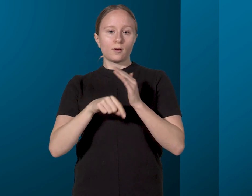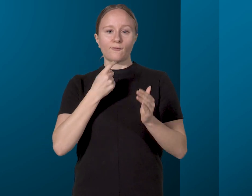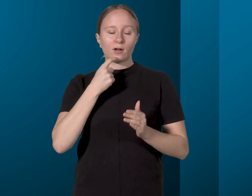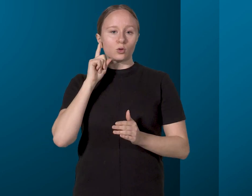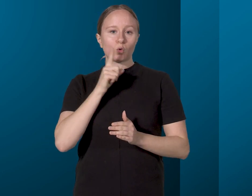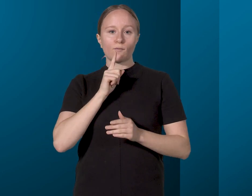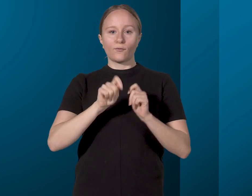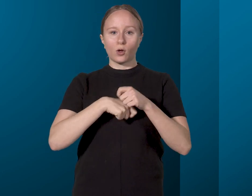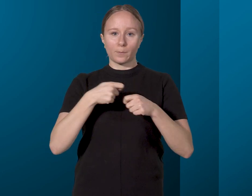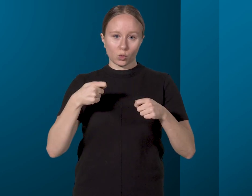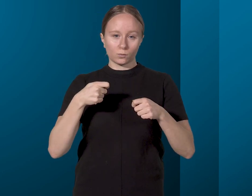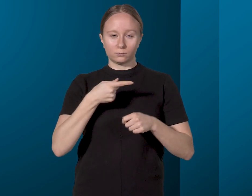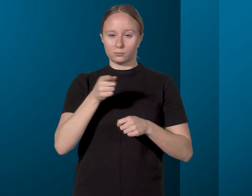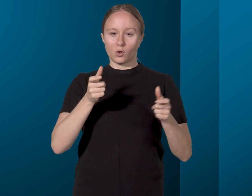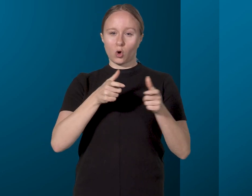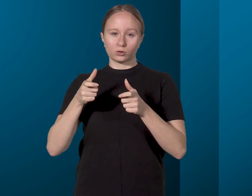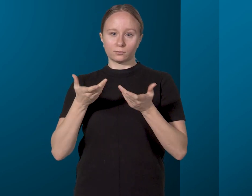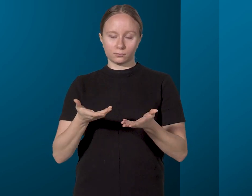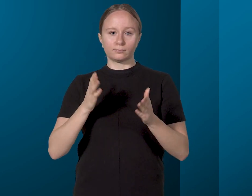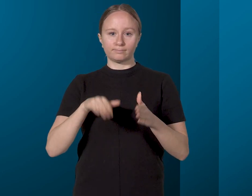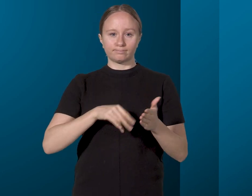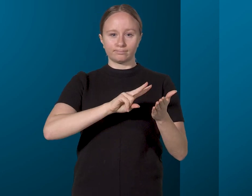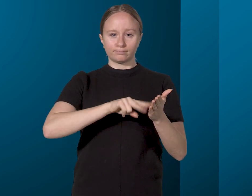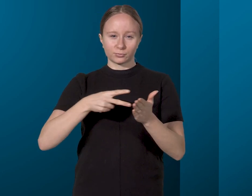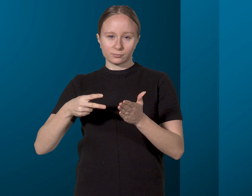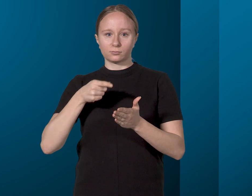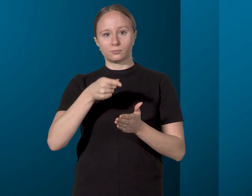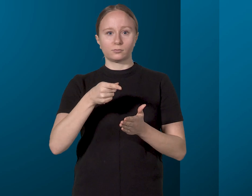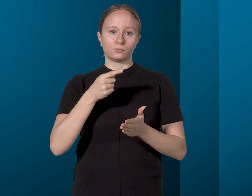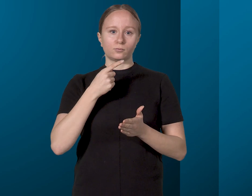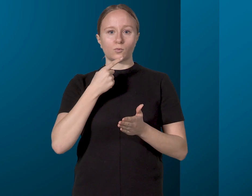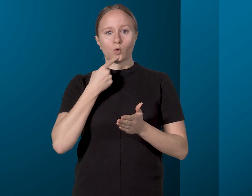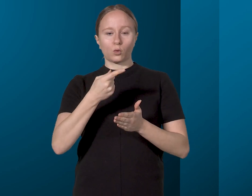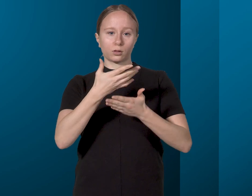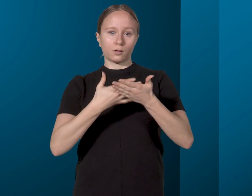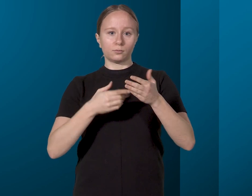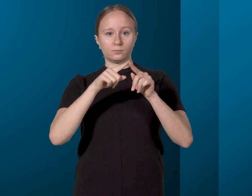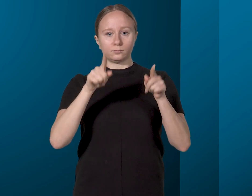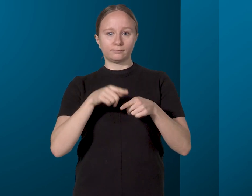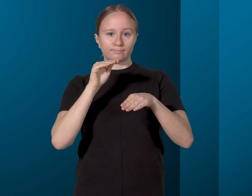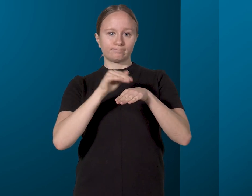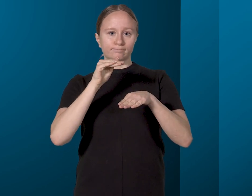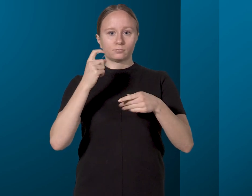inklusive Finlands Dövas Förbund, har undertecknat ett ställningstagande -